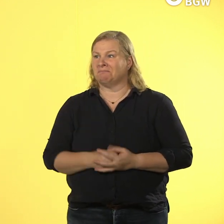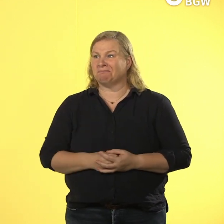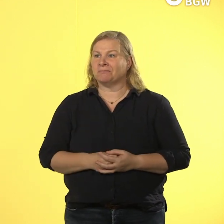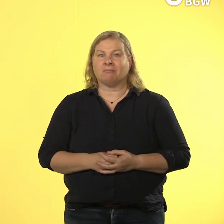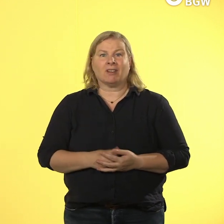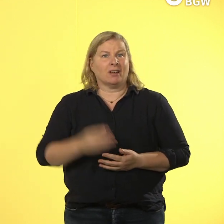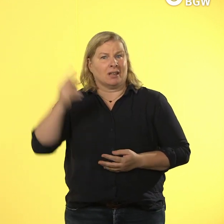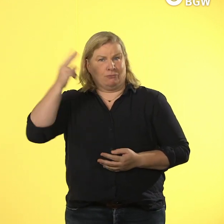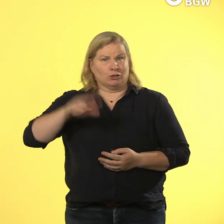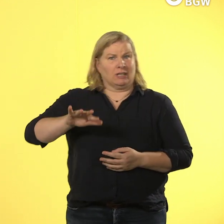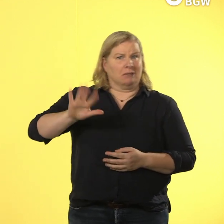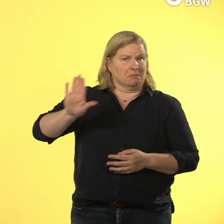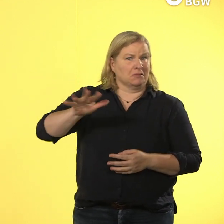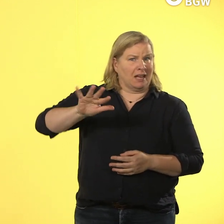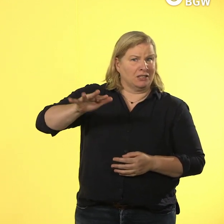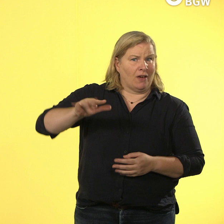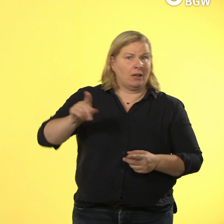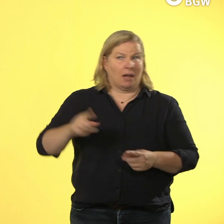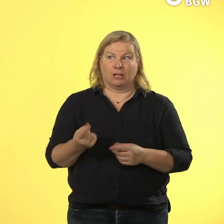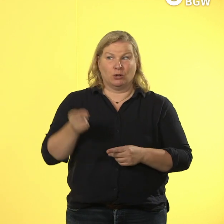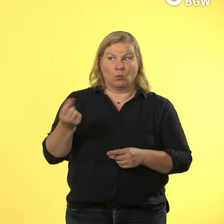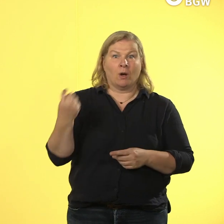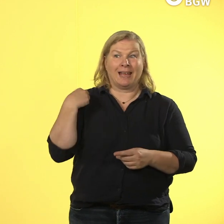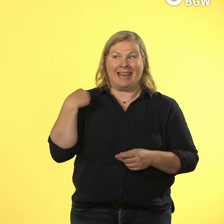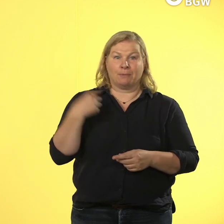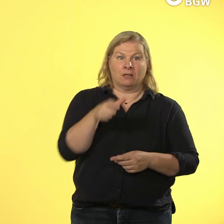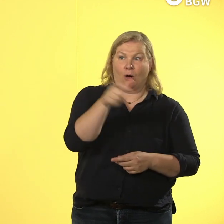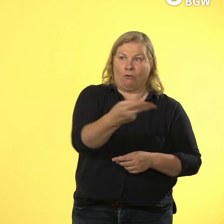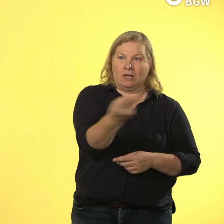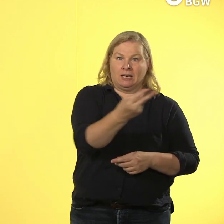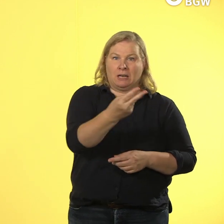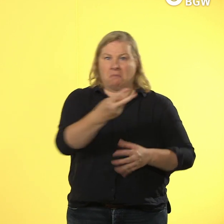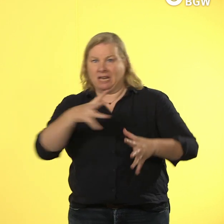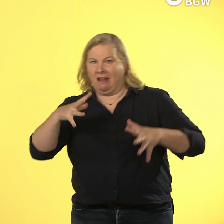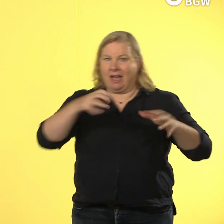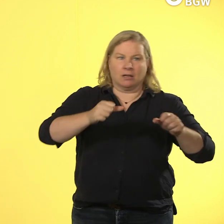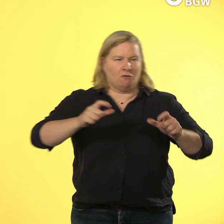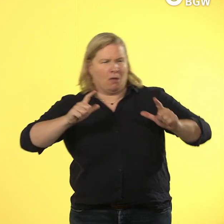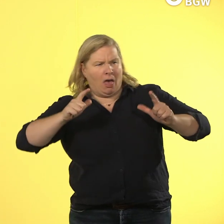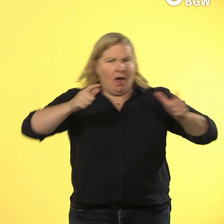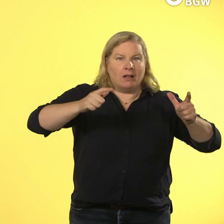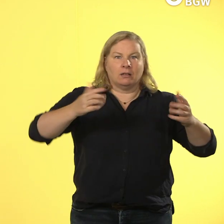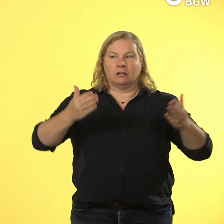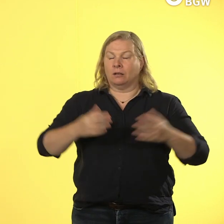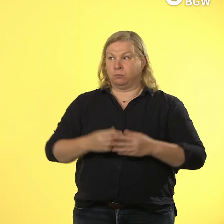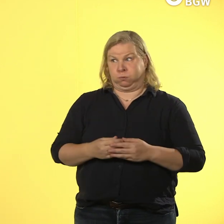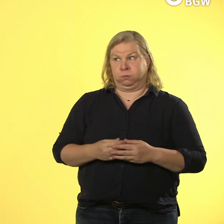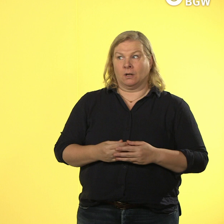die beiden angegangen hast, das war unter aller Kanone." Jetzt sage ich nicht: "Oh, danke für